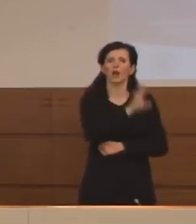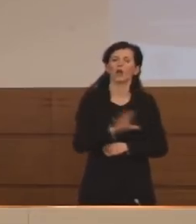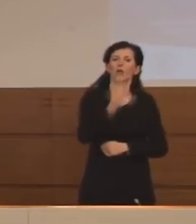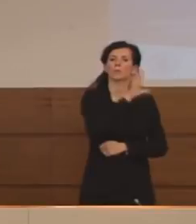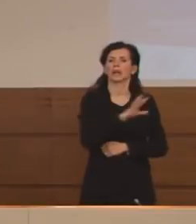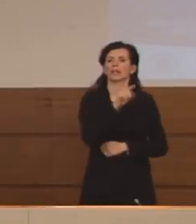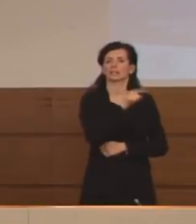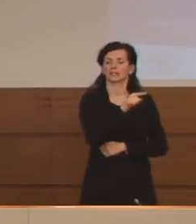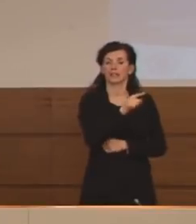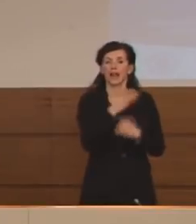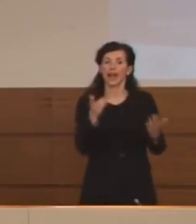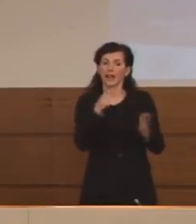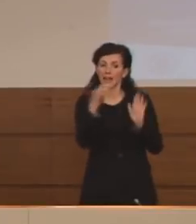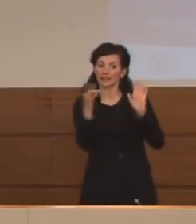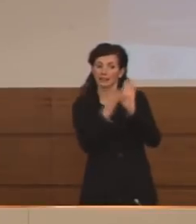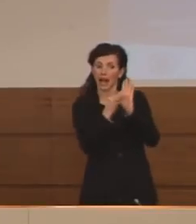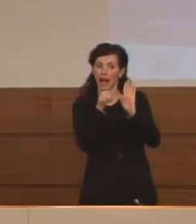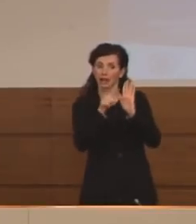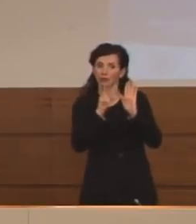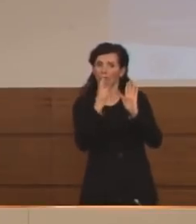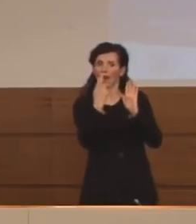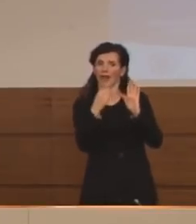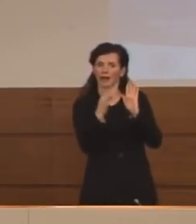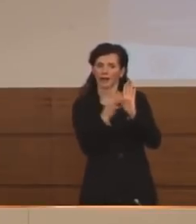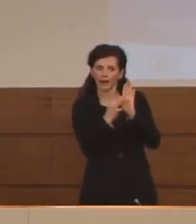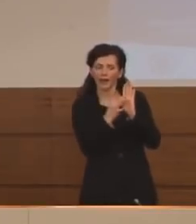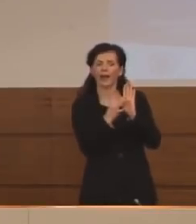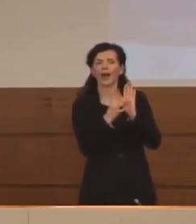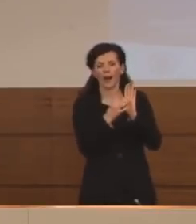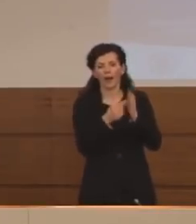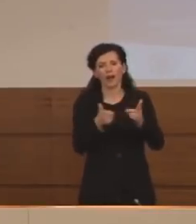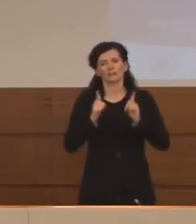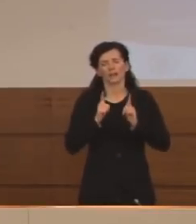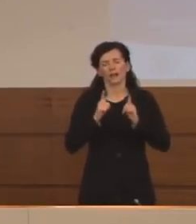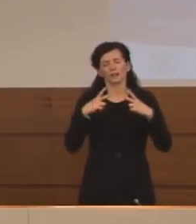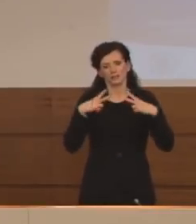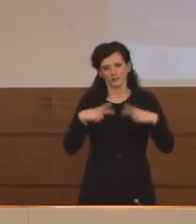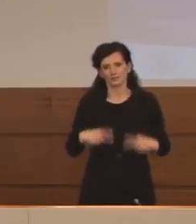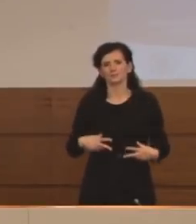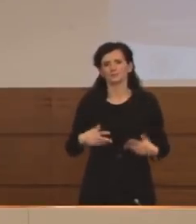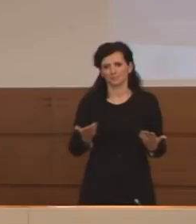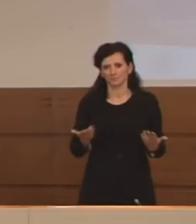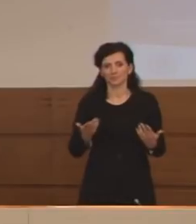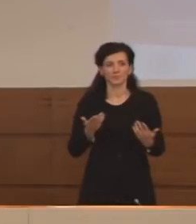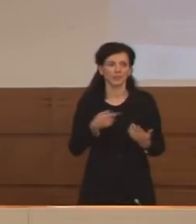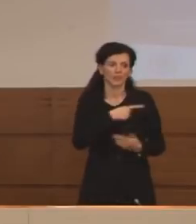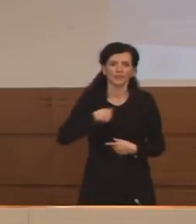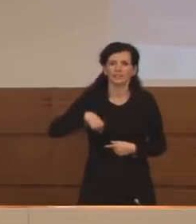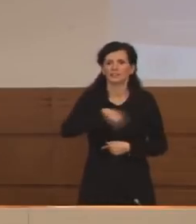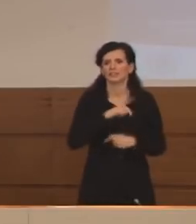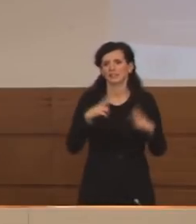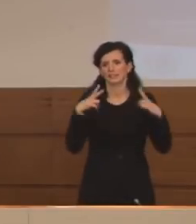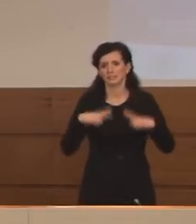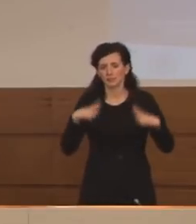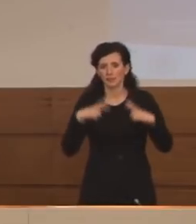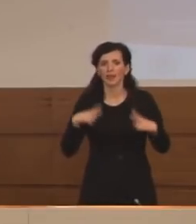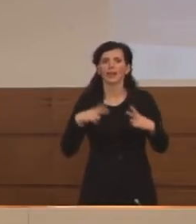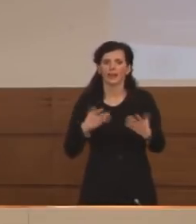Questo dato sembra confortare le stime. Quindi noi speriamo di assistere a una flessione.